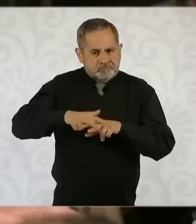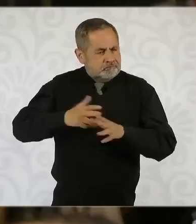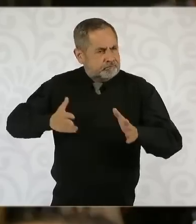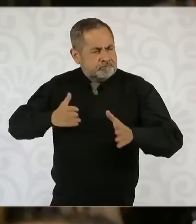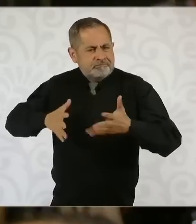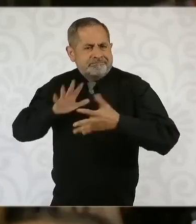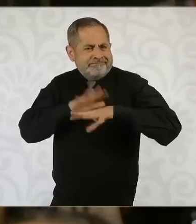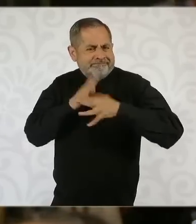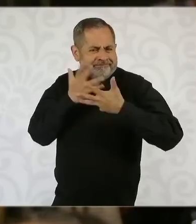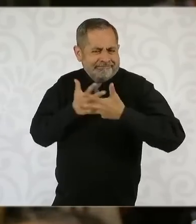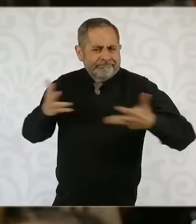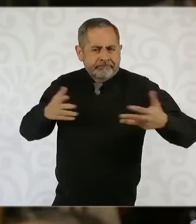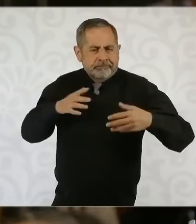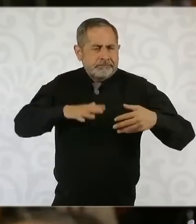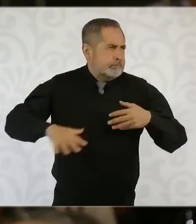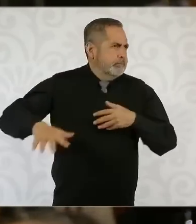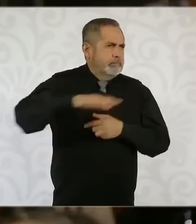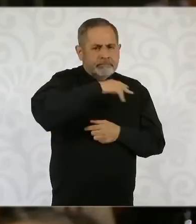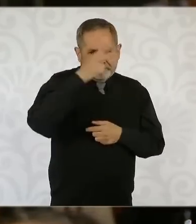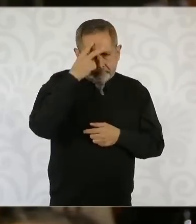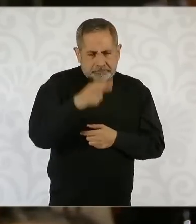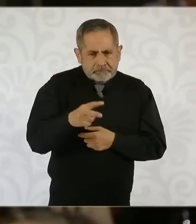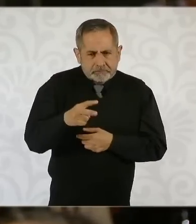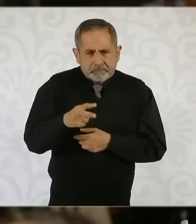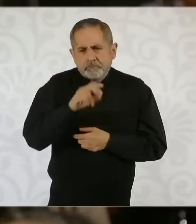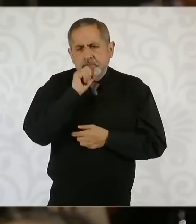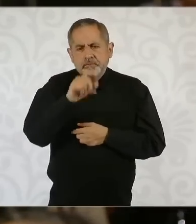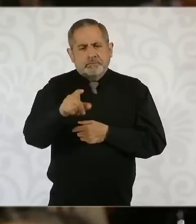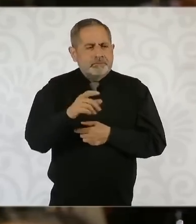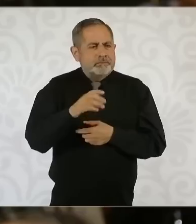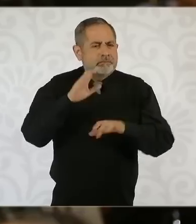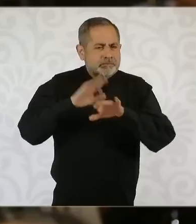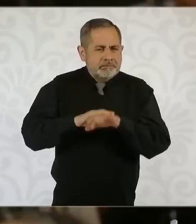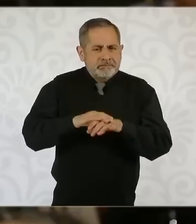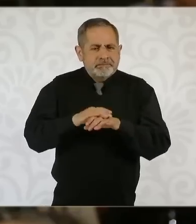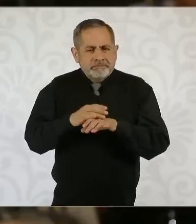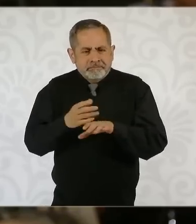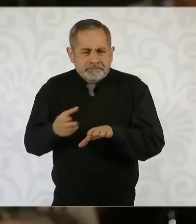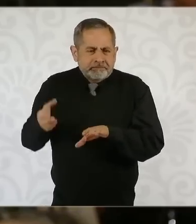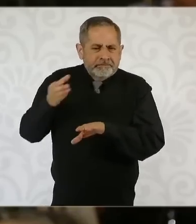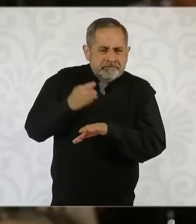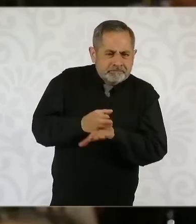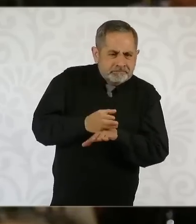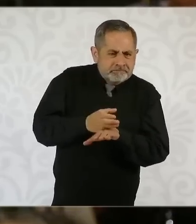de trenes y también el transporte obviamente los vagones y demás de carga qué tan factible sea la